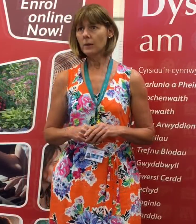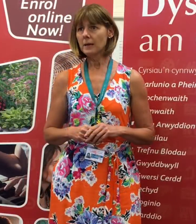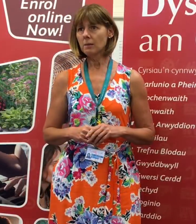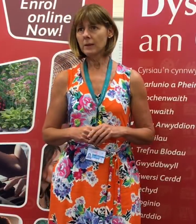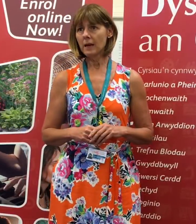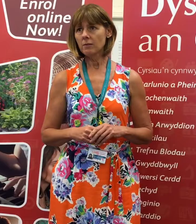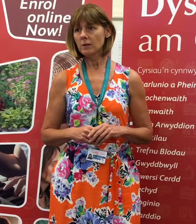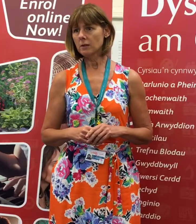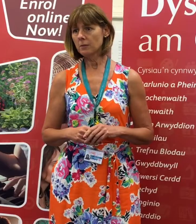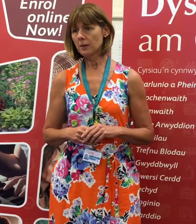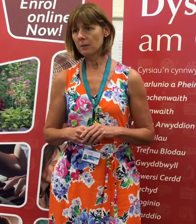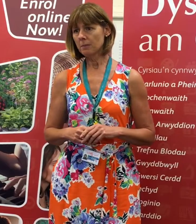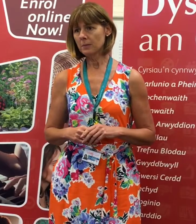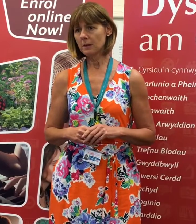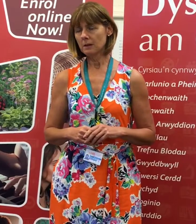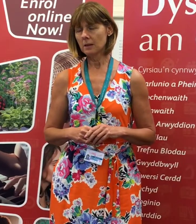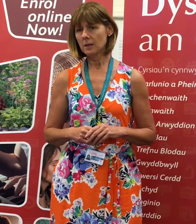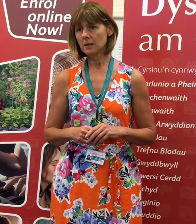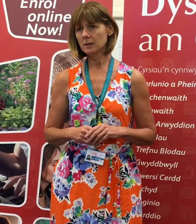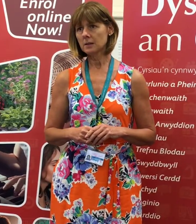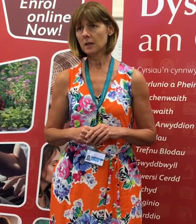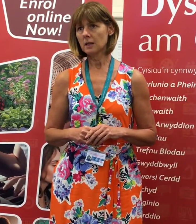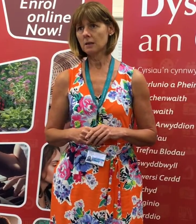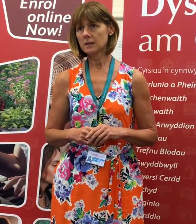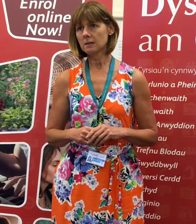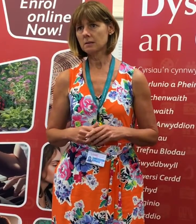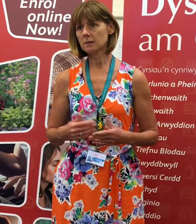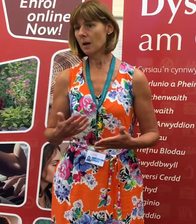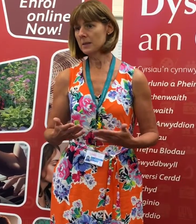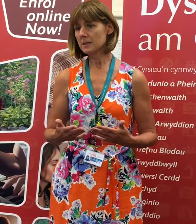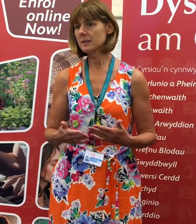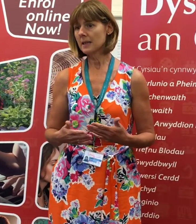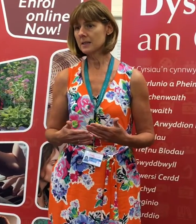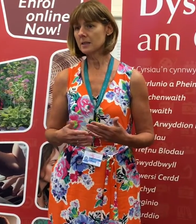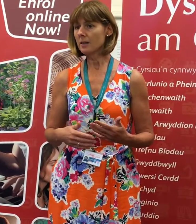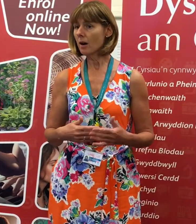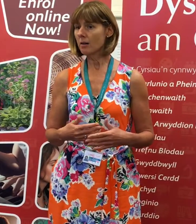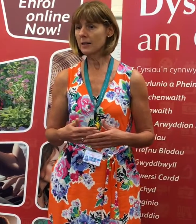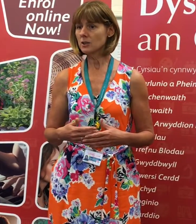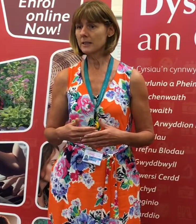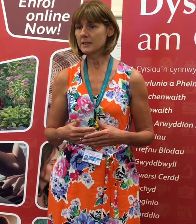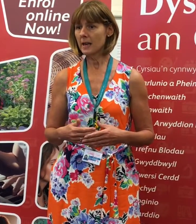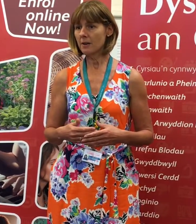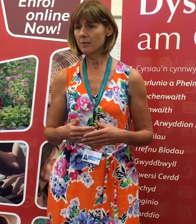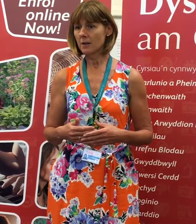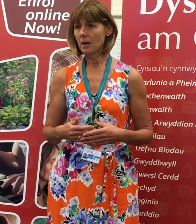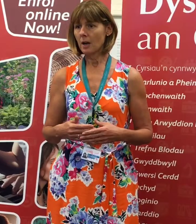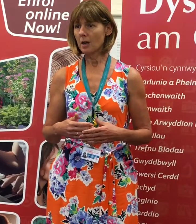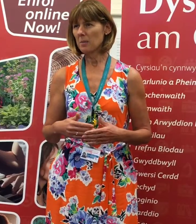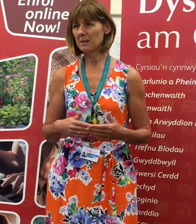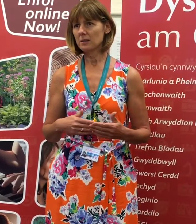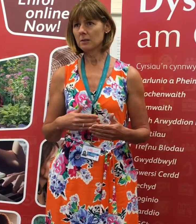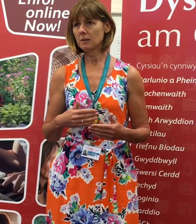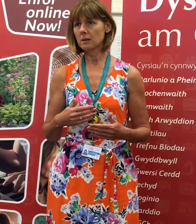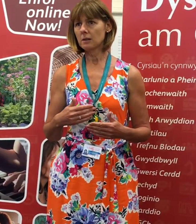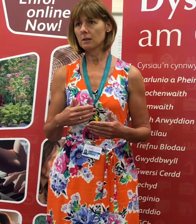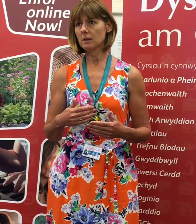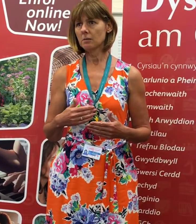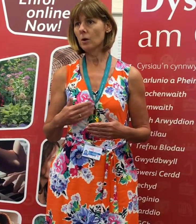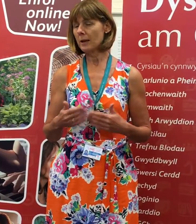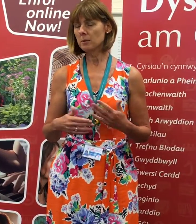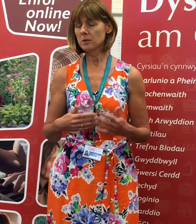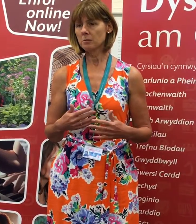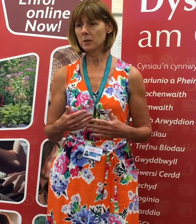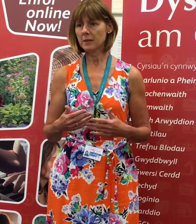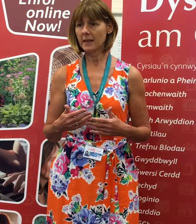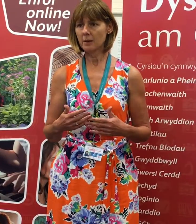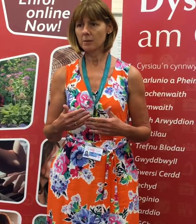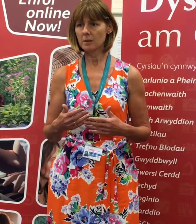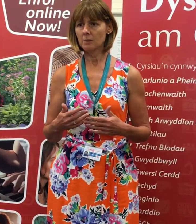We have a lot of learners coming to the centre that are actually deaf and not able to communicate with them Mae gennym lawer o ddysgwyr yn dod i’r ganolfan sy’n fyddar a ddim yn gallu cyfathrebu â nhw